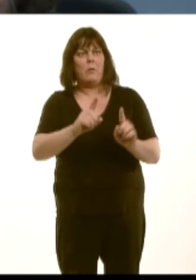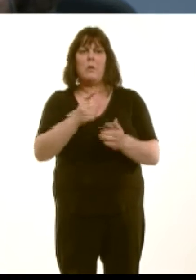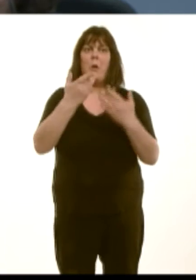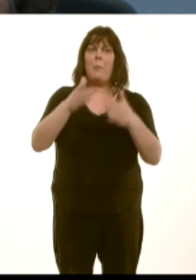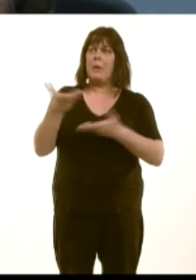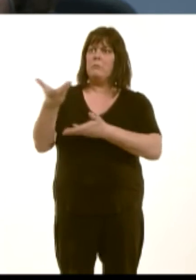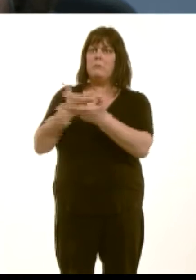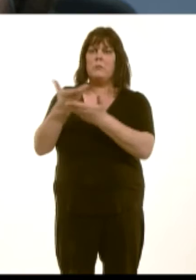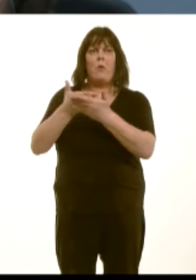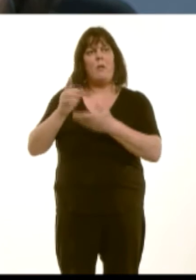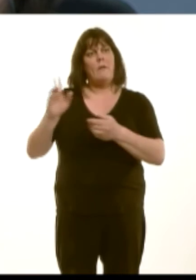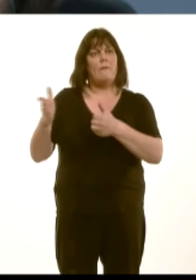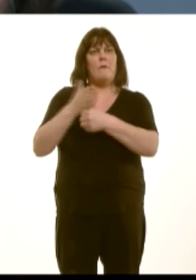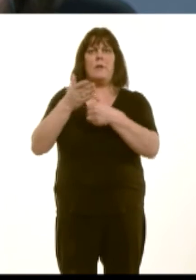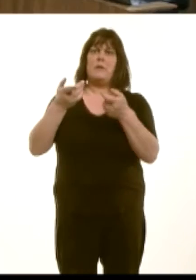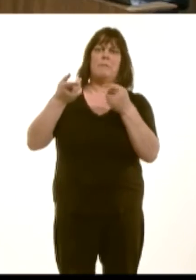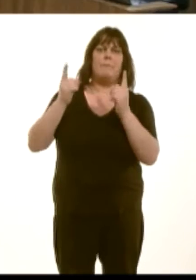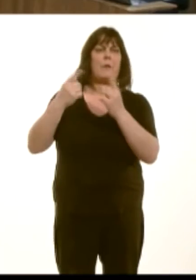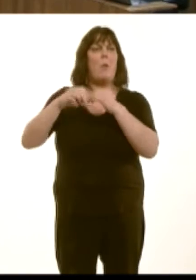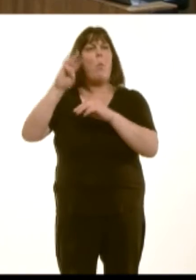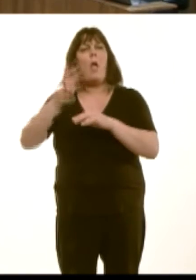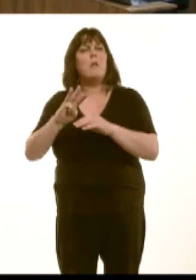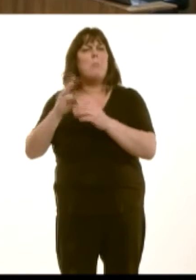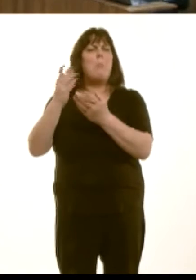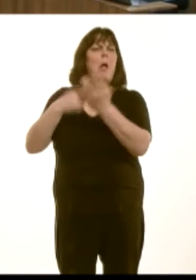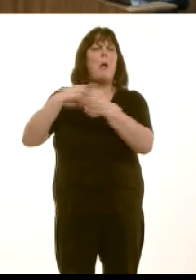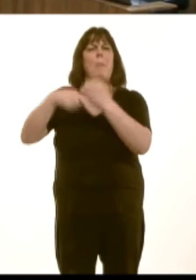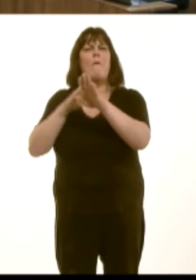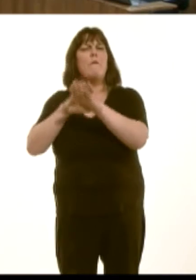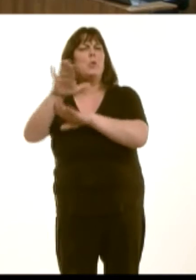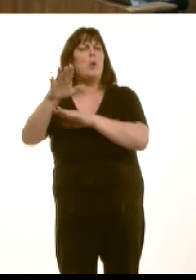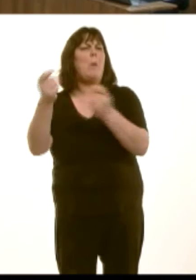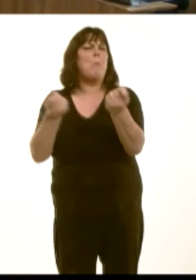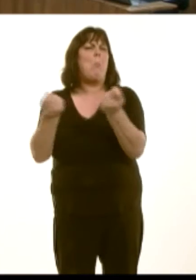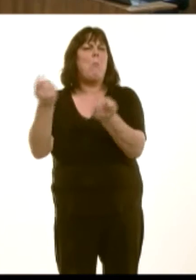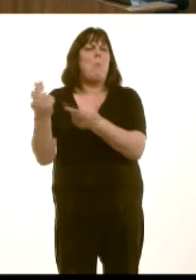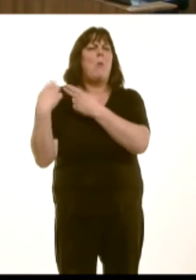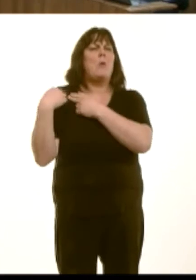Carwyn Jones: Byddai hwnnw ddim yn rhywbeth, wrth gwrs, i Ysgrifennydd Cymru: mae hwnnw wedi cael ei ddatganoli.